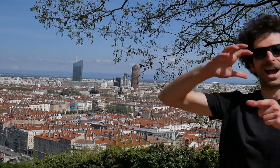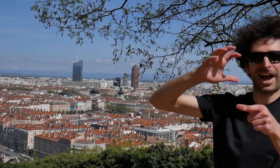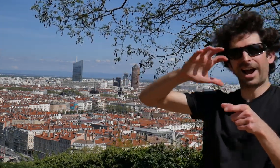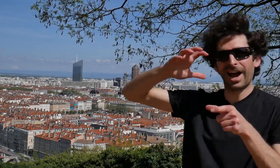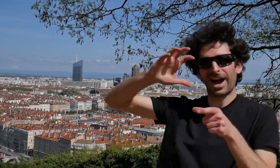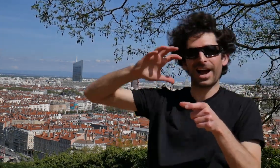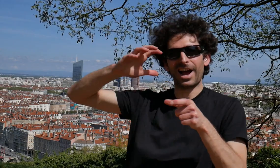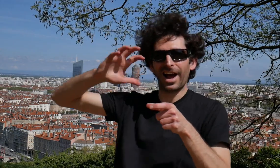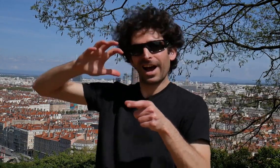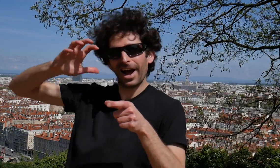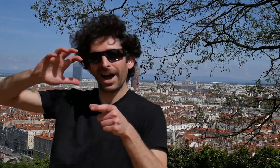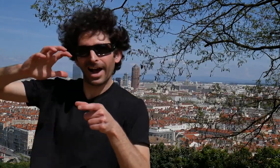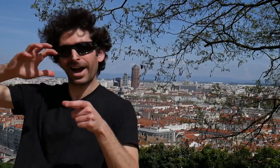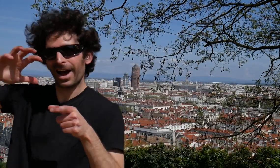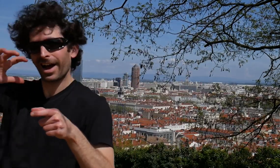*Soleil*